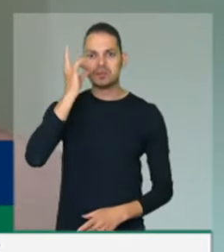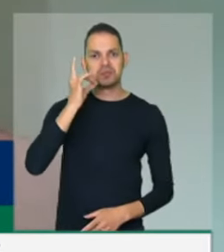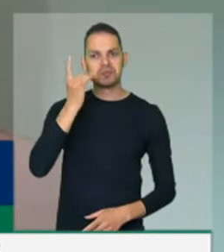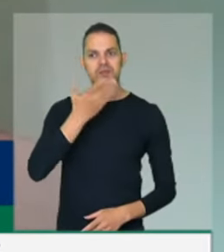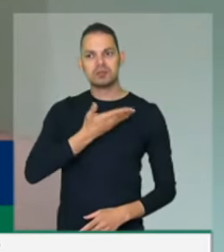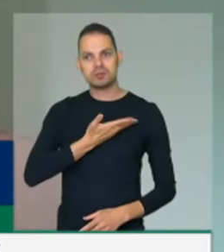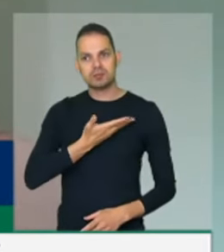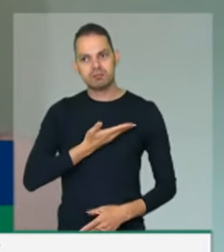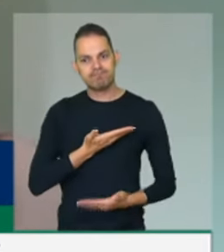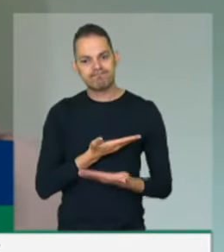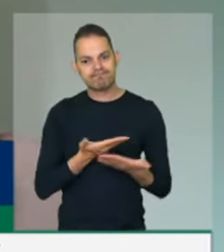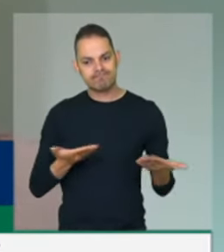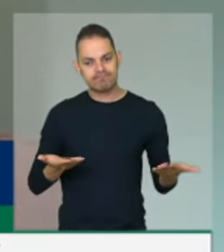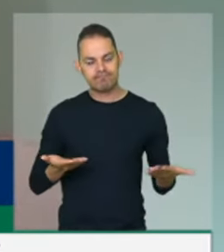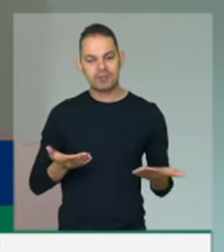AUTOR DO PROJETO, RELATOR